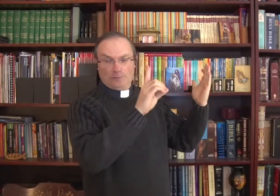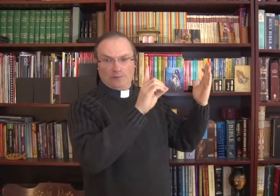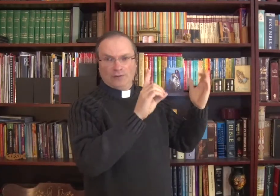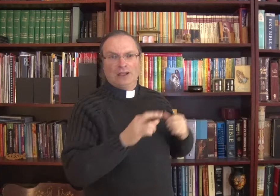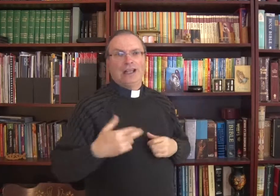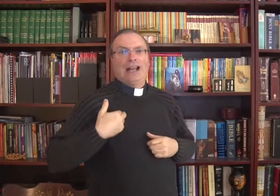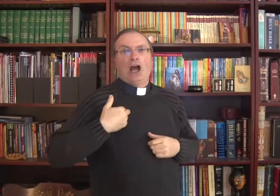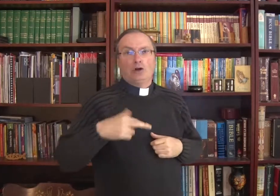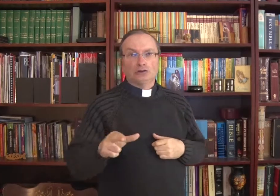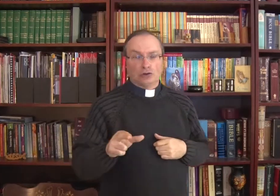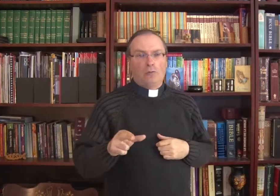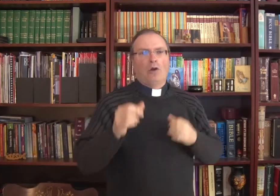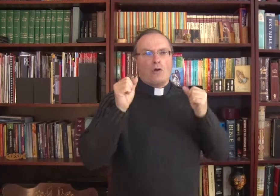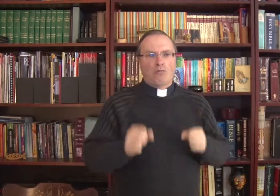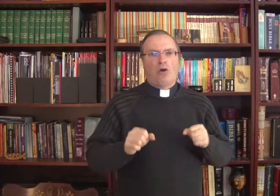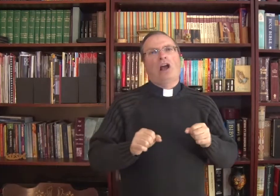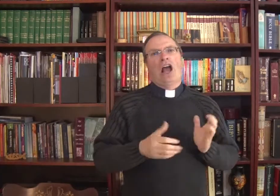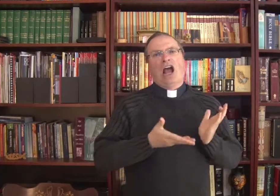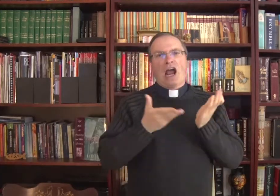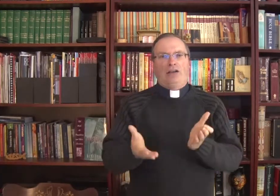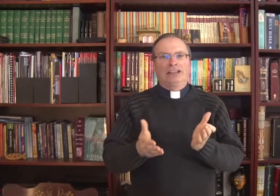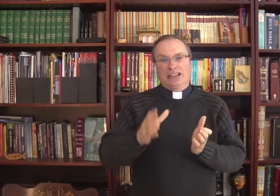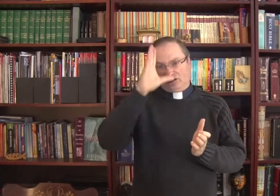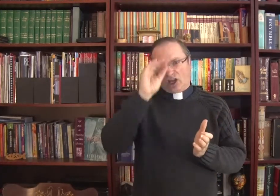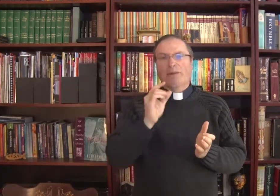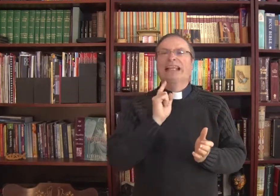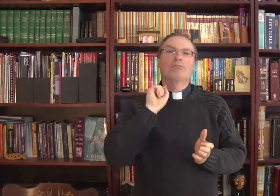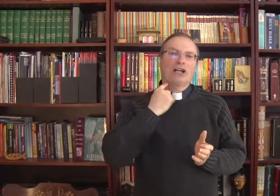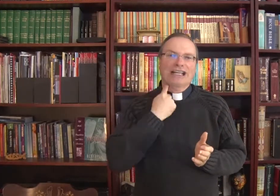La religion peut rendre les hommes hypocrites